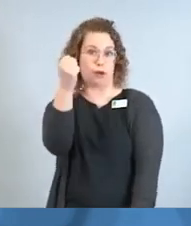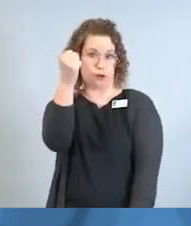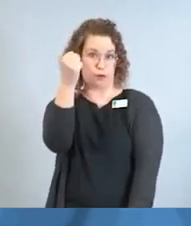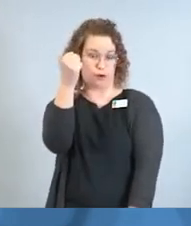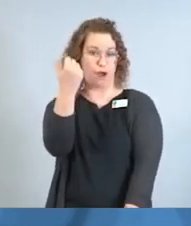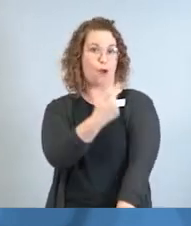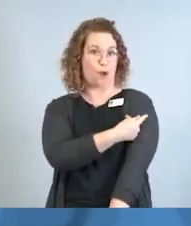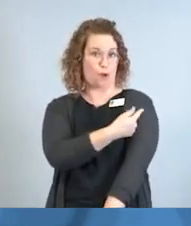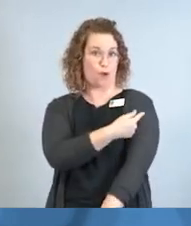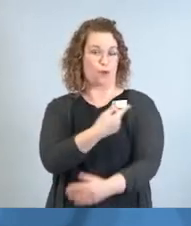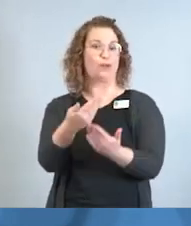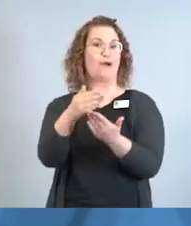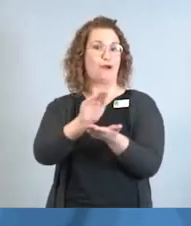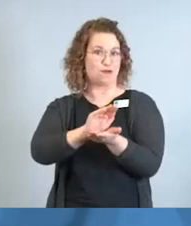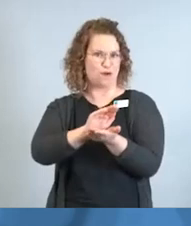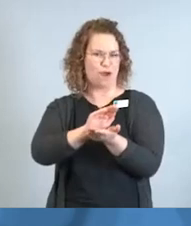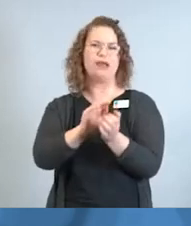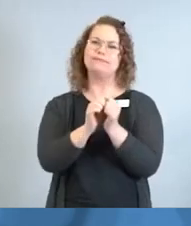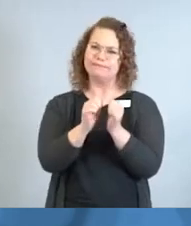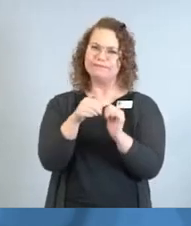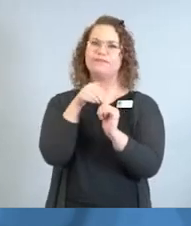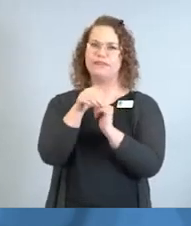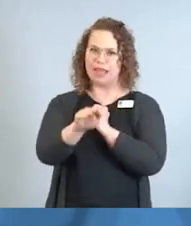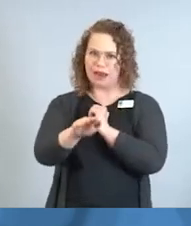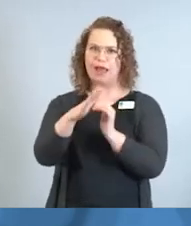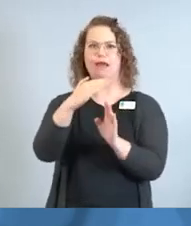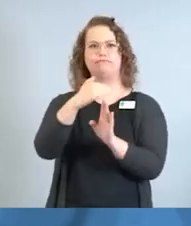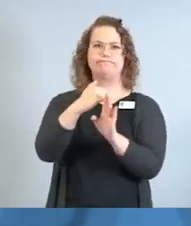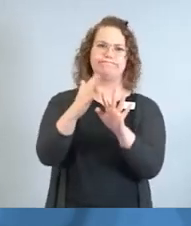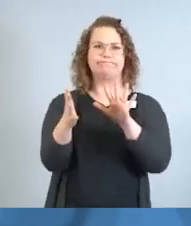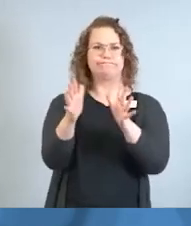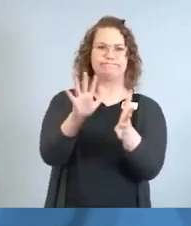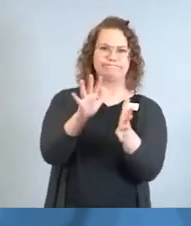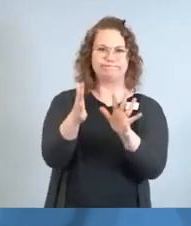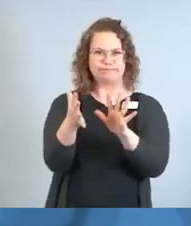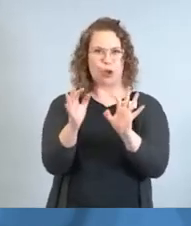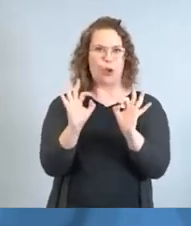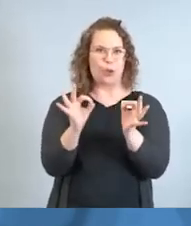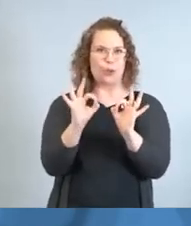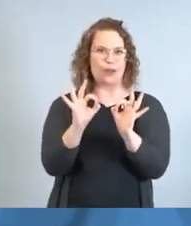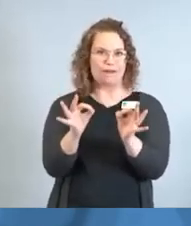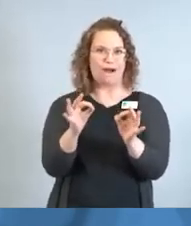Tässä on vielä epävarmuuksia Janssenin toimitusten vuoksi.